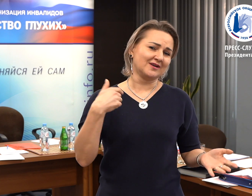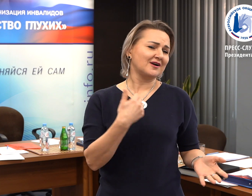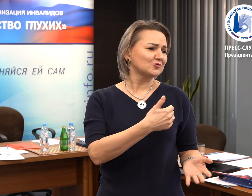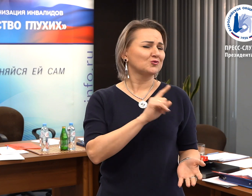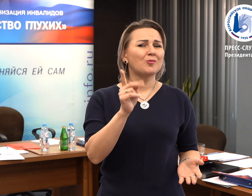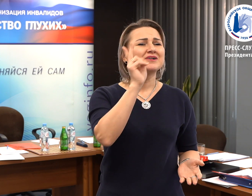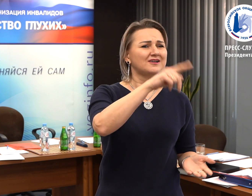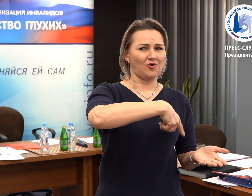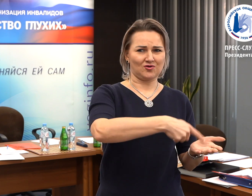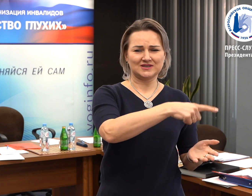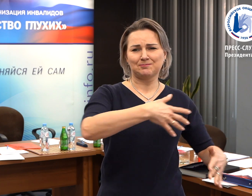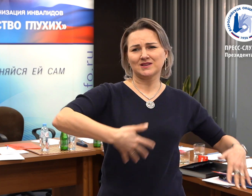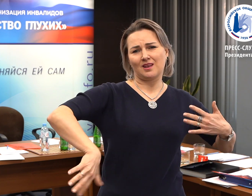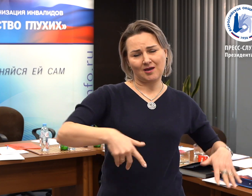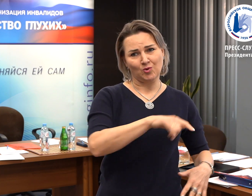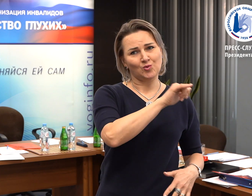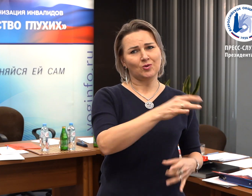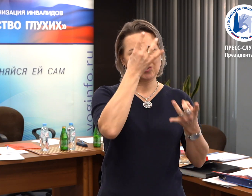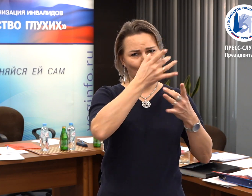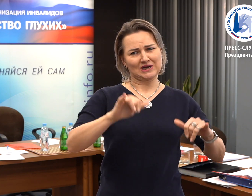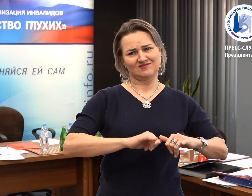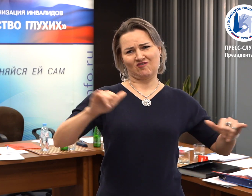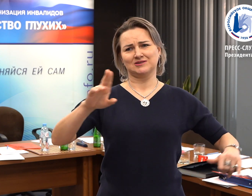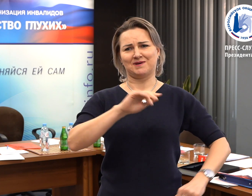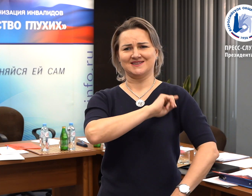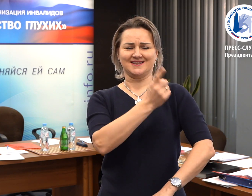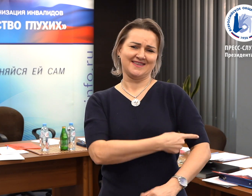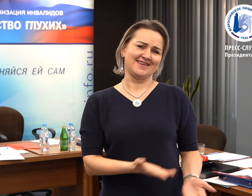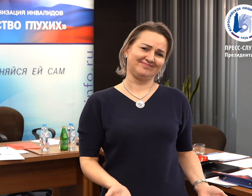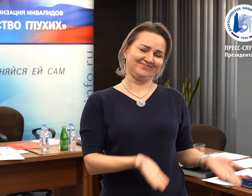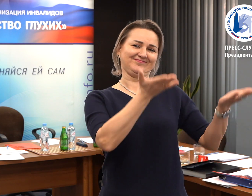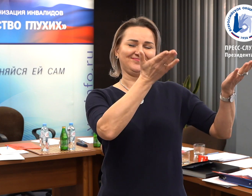я очень хочу, чтобы культура получила мощное развитие в тех городах, где она сейчас не "на уровне".